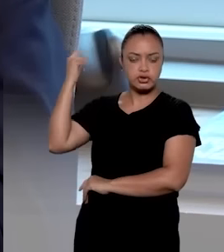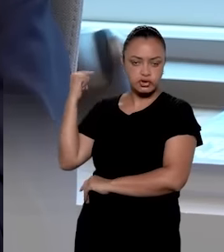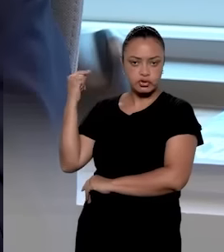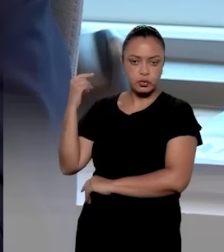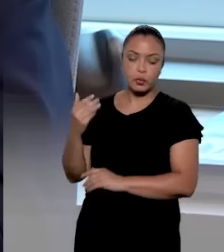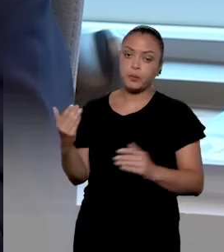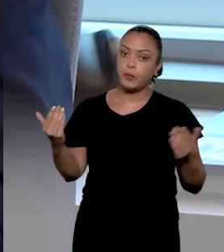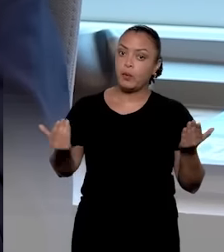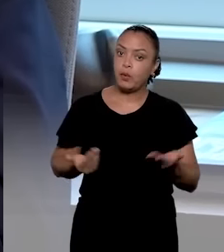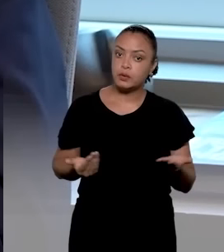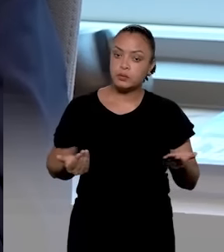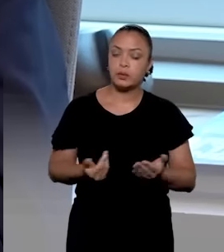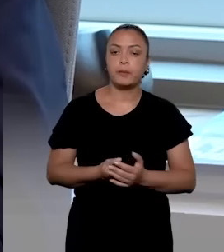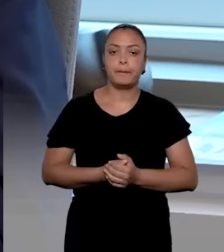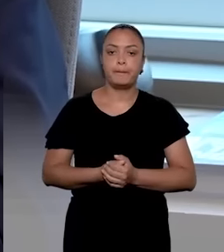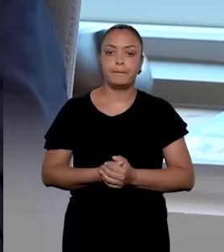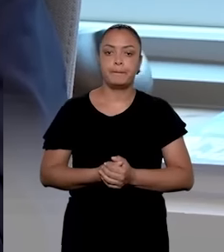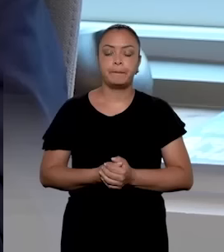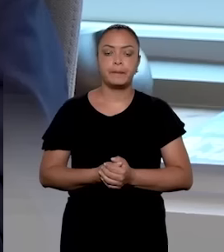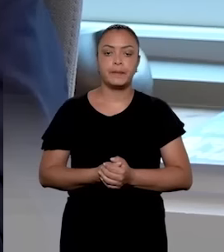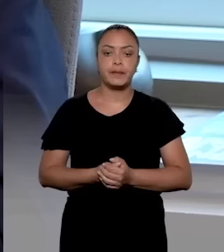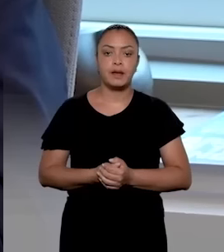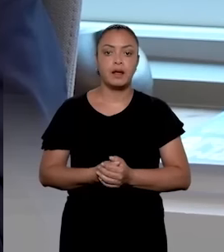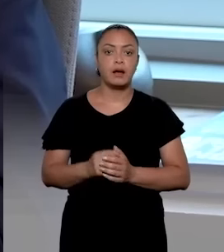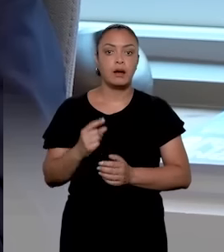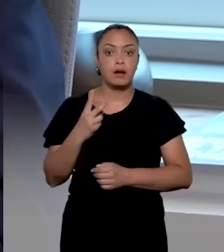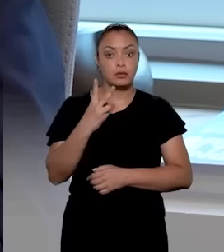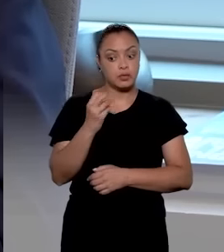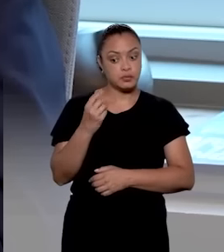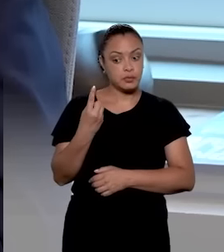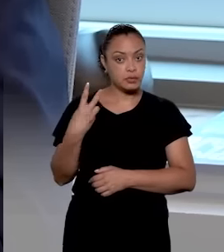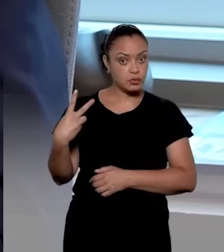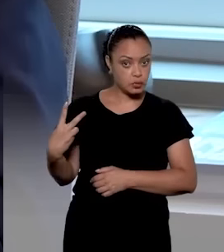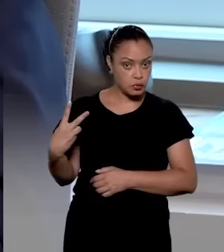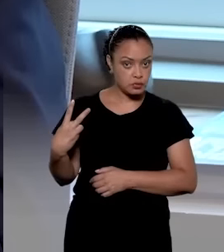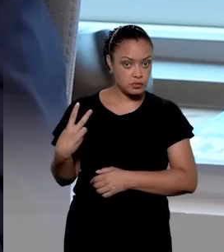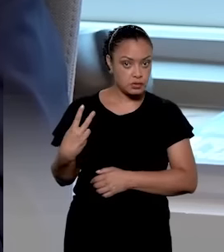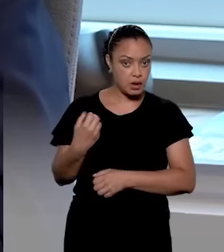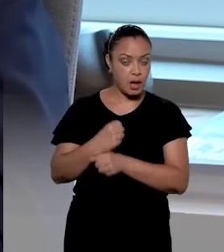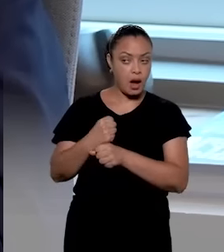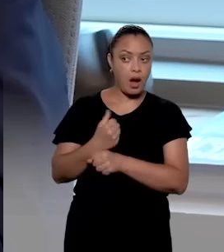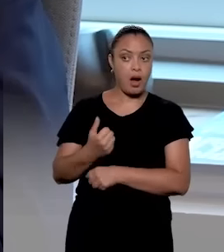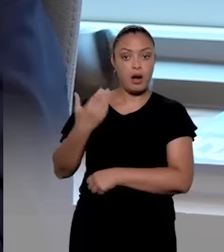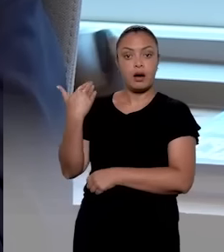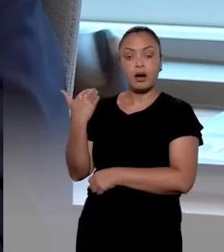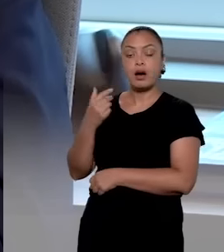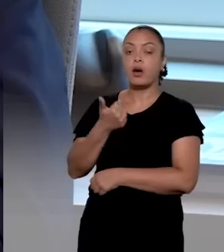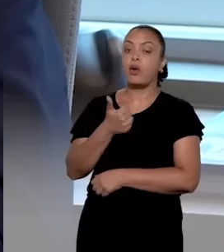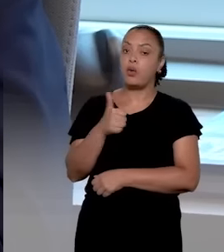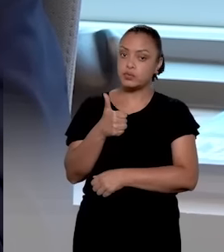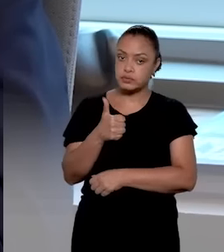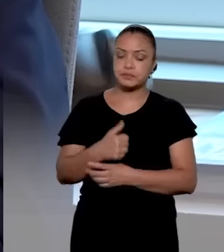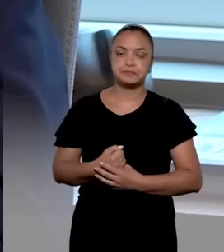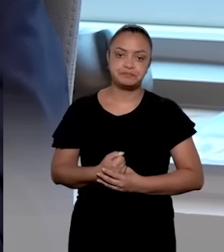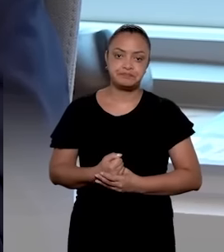código foi finalmente promulgado em 2012, portanto há 11 anos atrás. E o Código Florestal estabelece